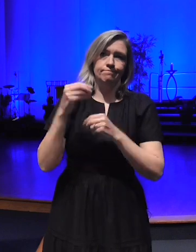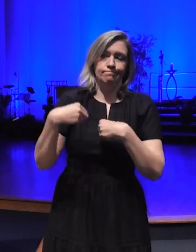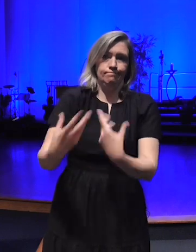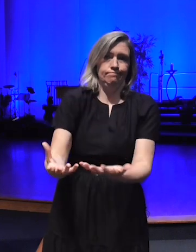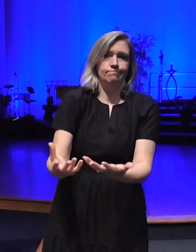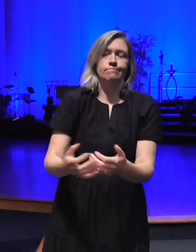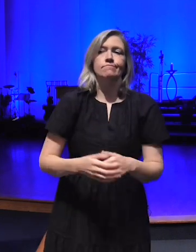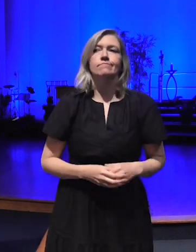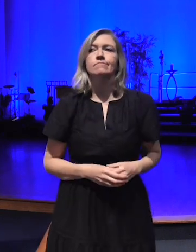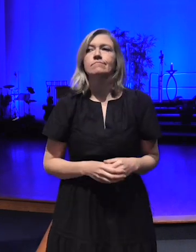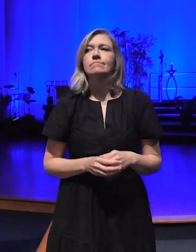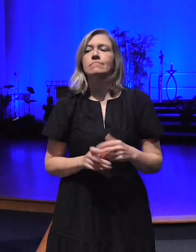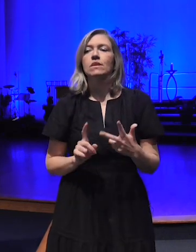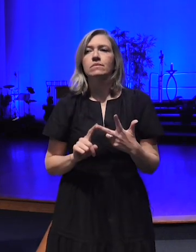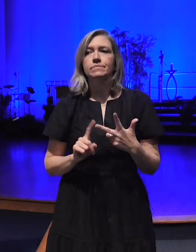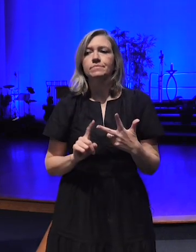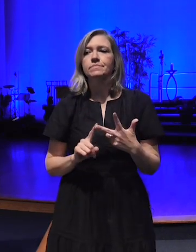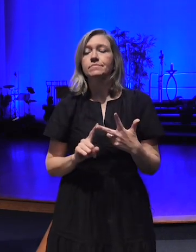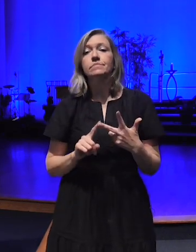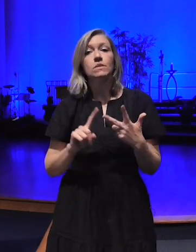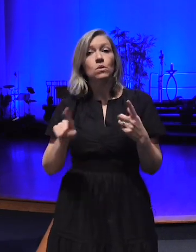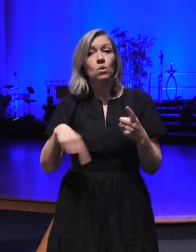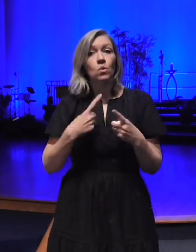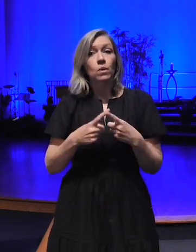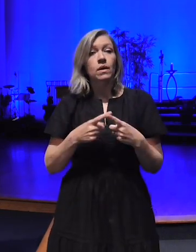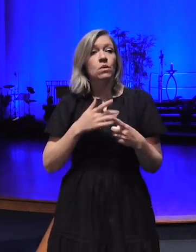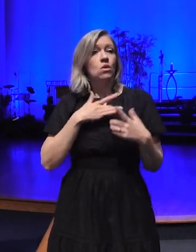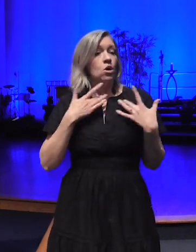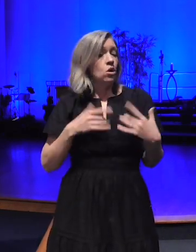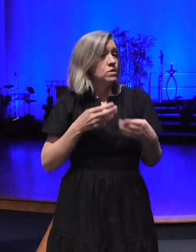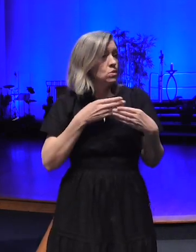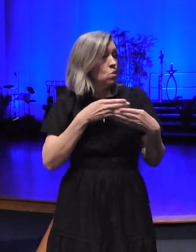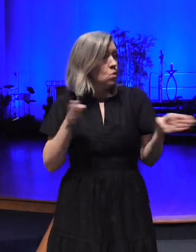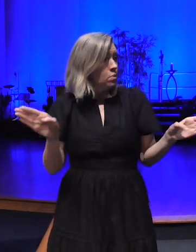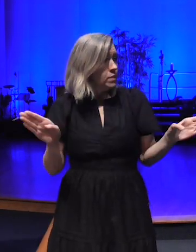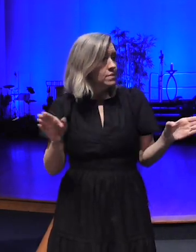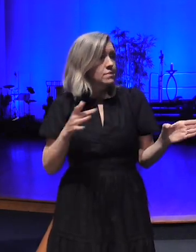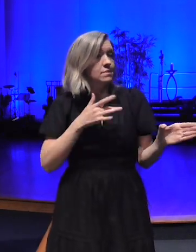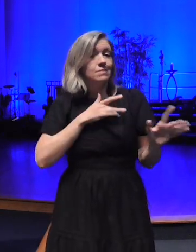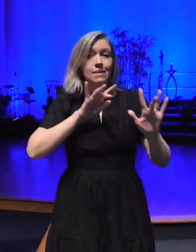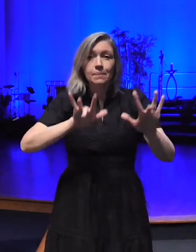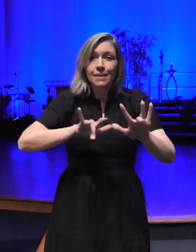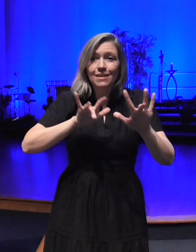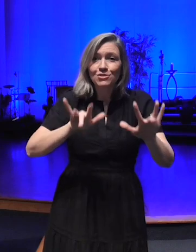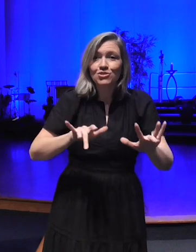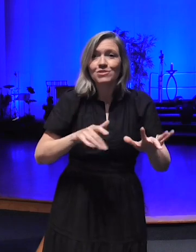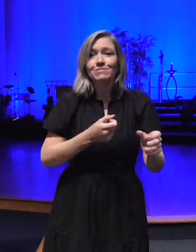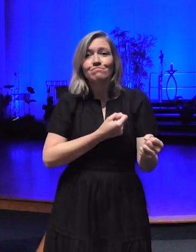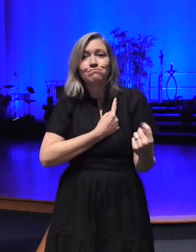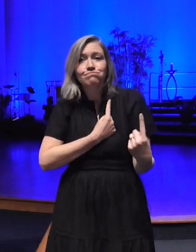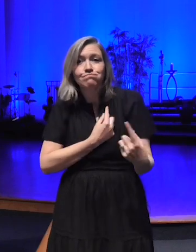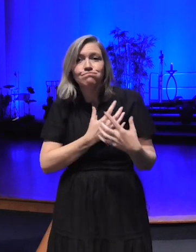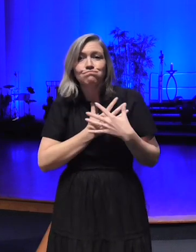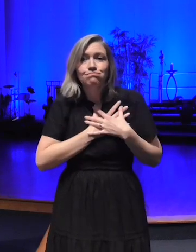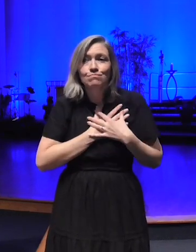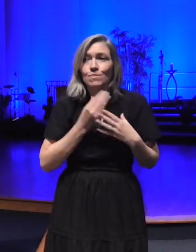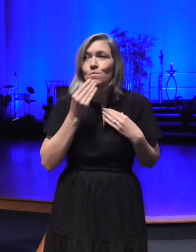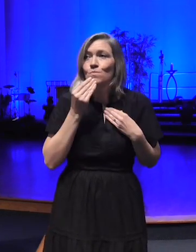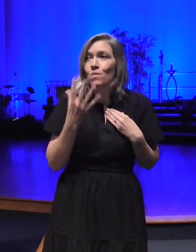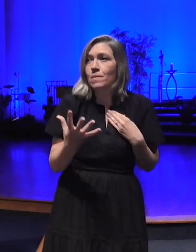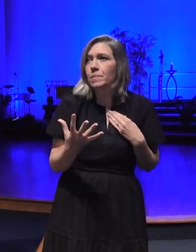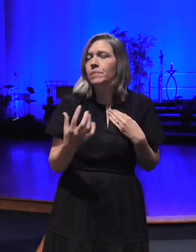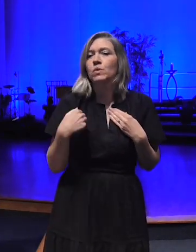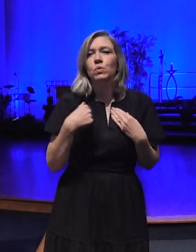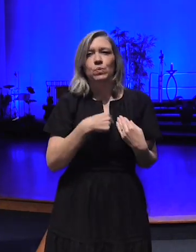es cuando abrimos nuestros corazones con compasión que nos damos cuenta de que nuestro llamado final es contribuir.